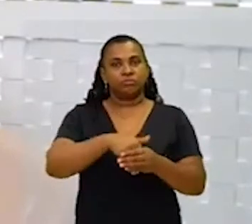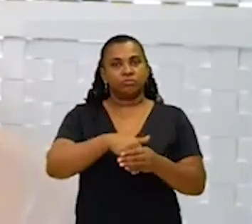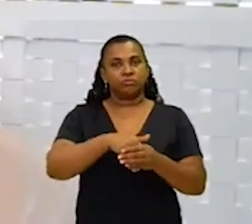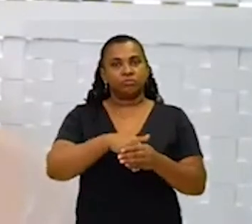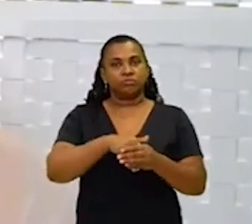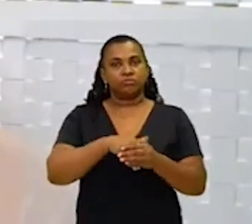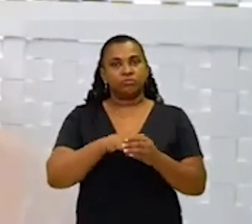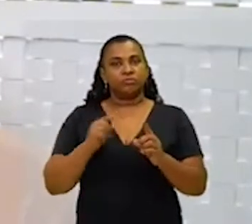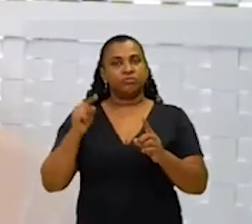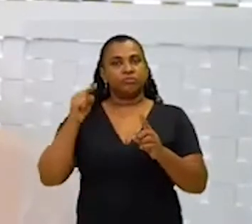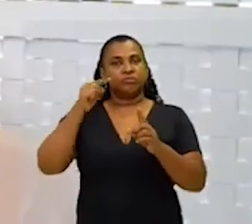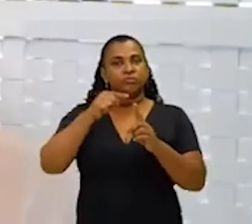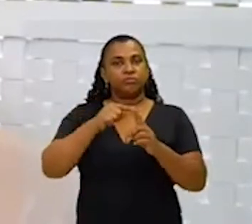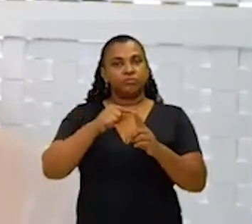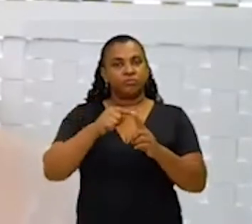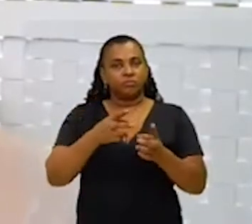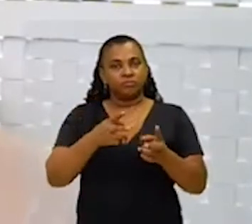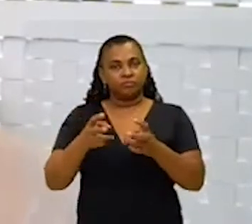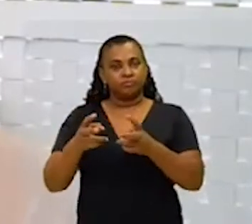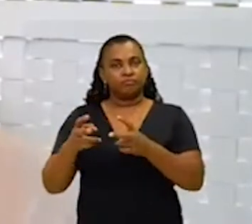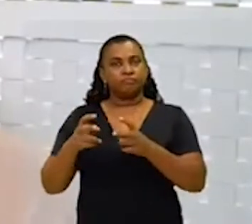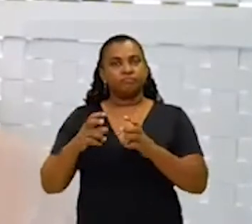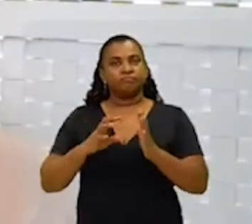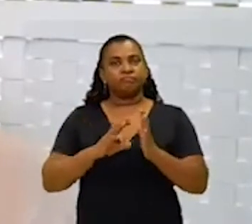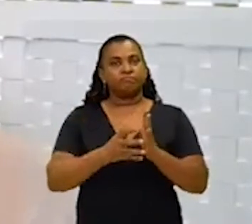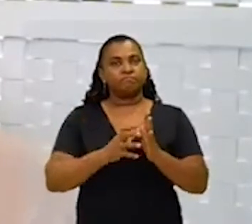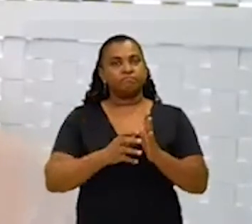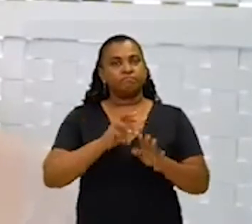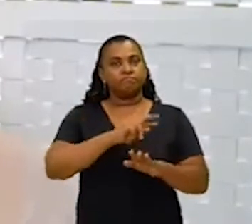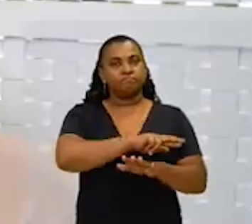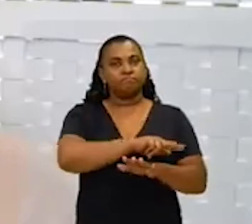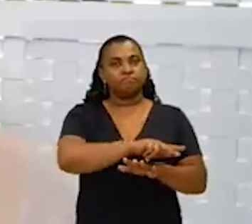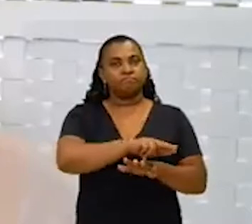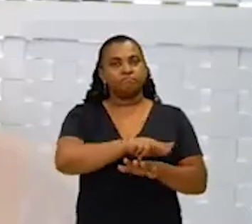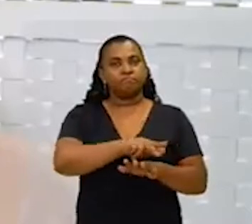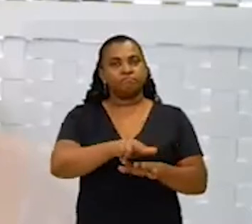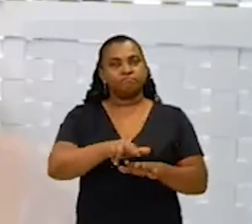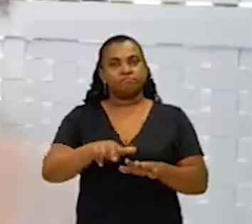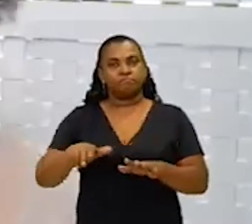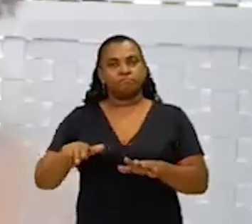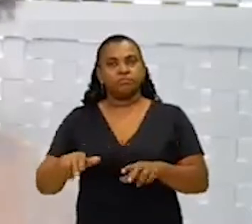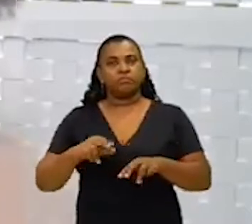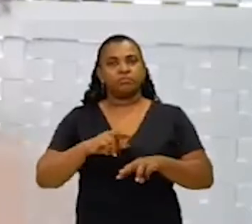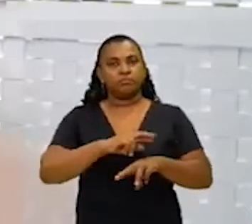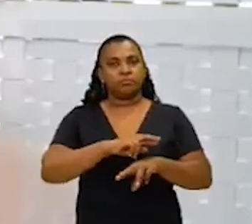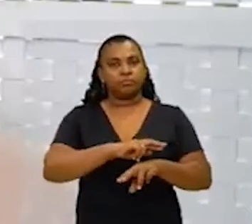dimensão ao mesmo tempo sexuais que vai lá trouxe pensado questões de gênero raça população leiga